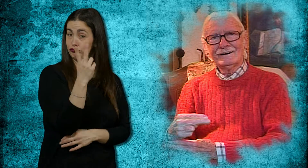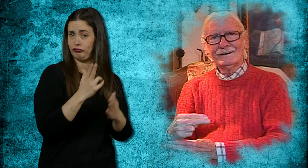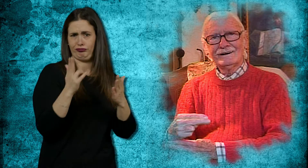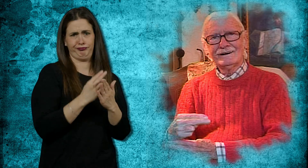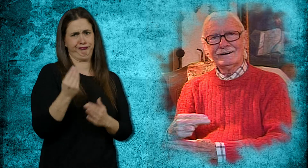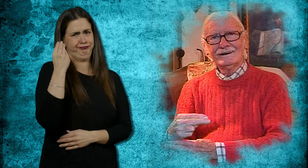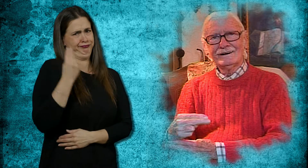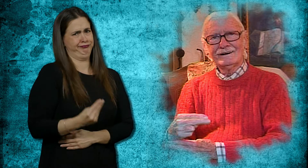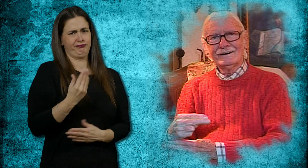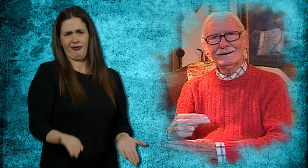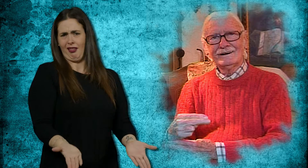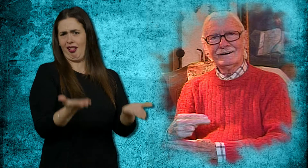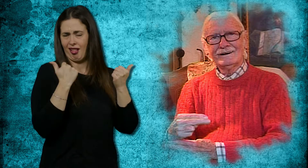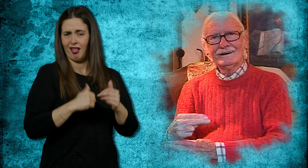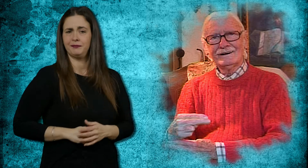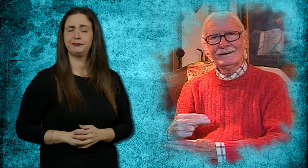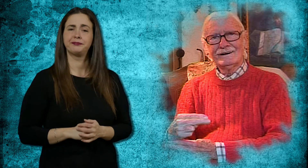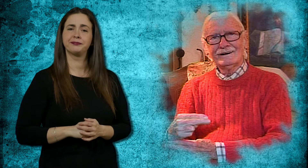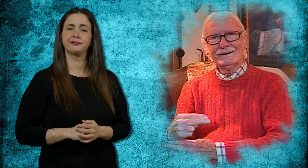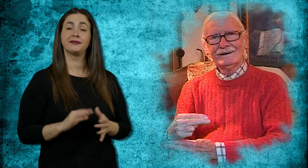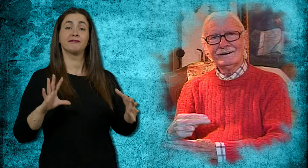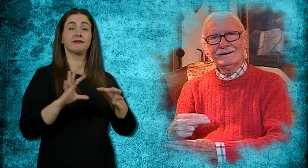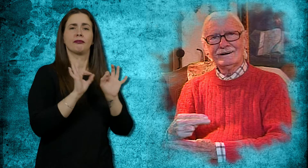els qui van destacar per la seva habilitat en la pintura.